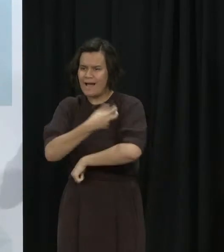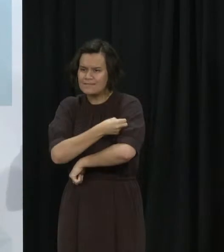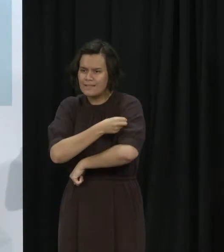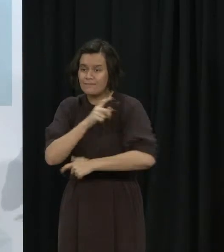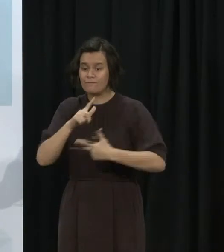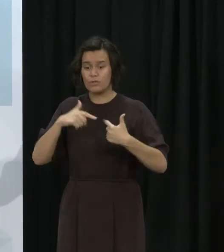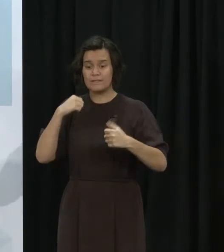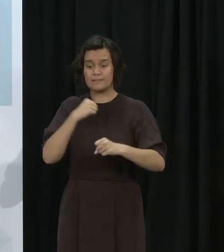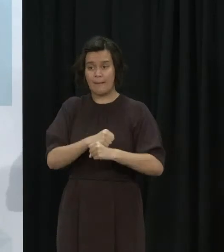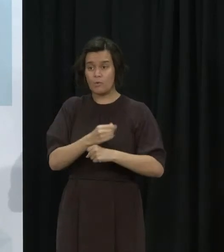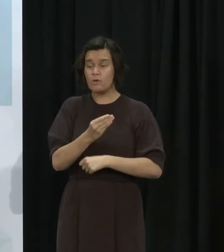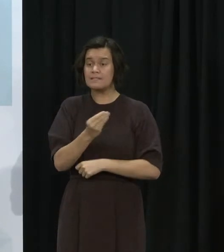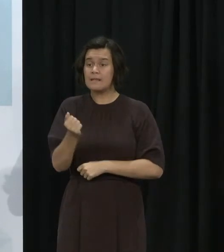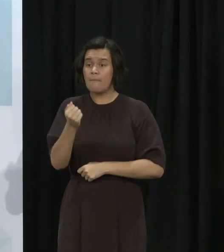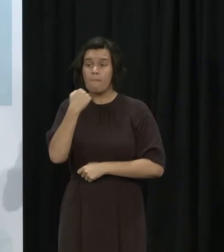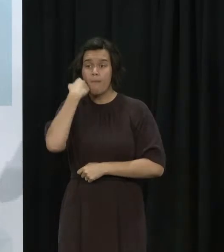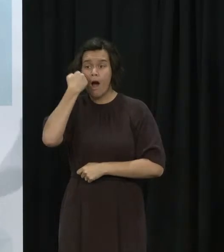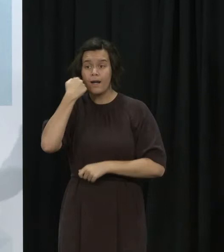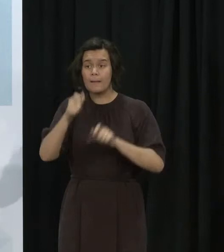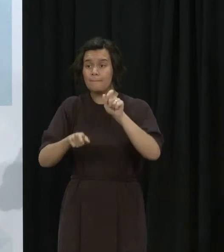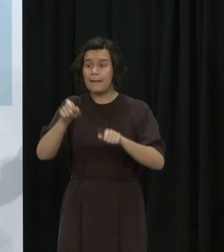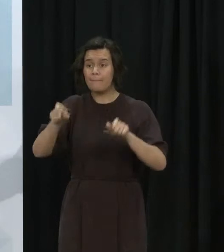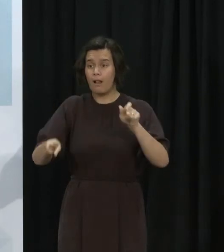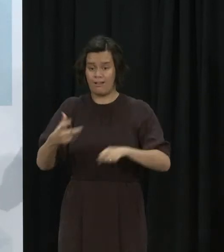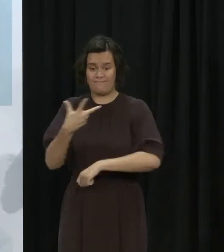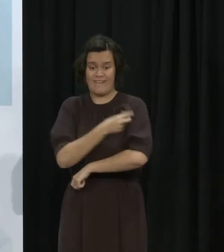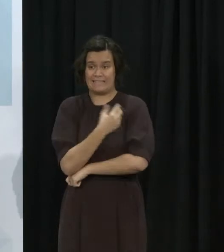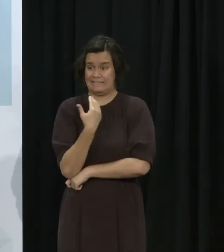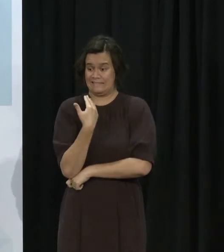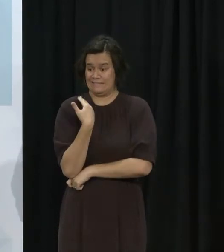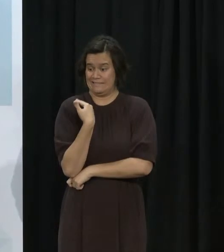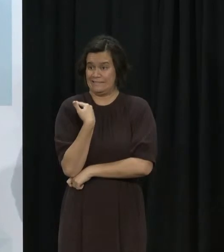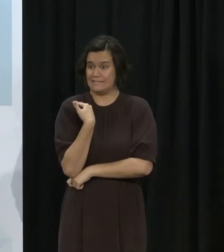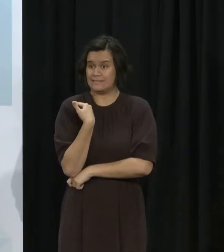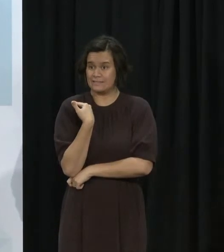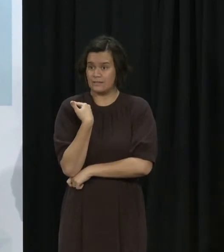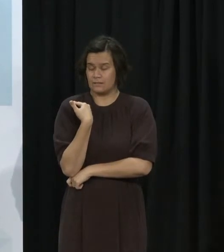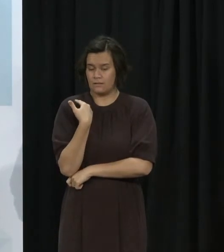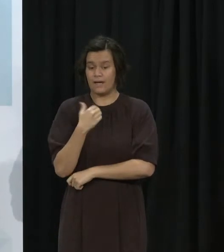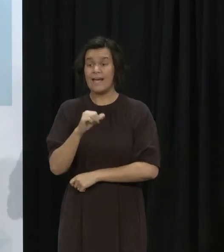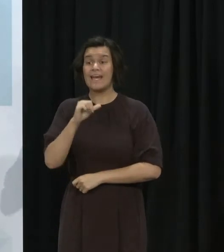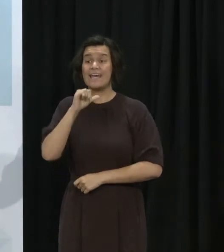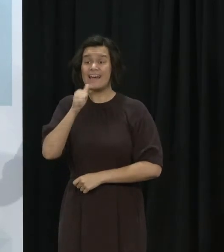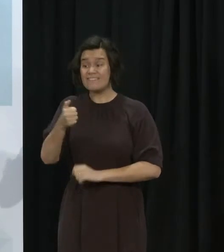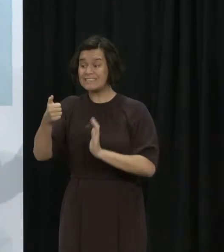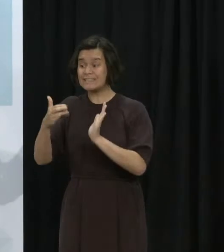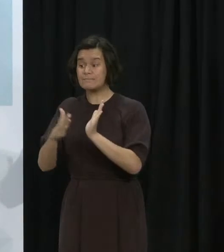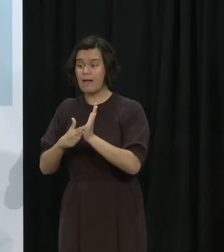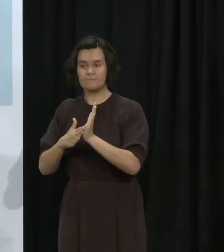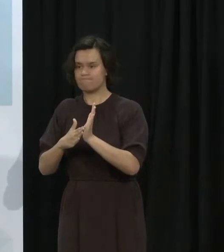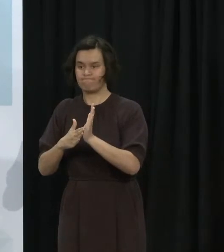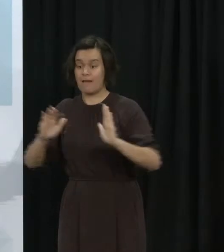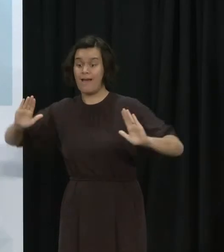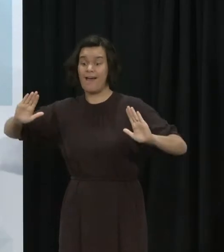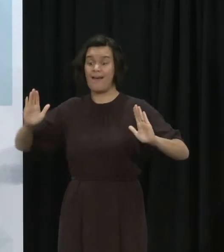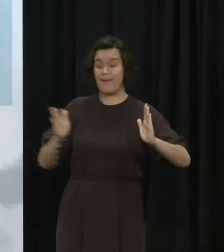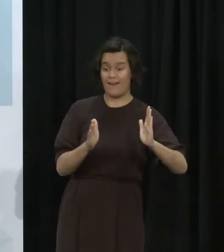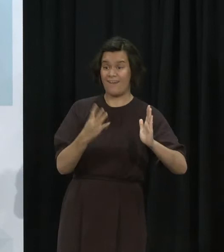whakapumautia. Ko te mea nui, ko te raarangi e whakarite ana